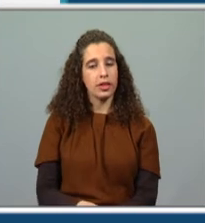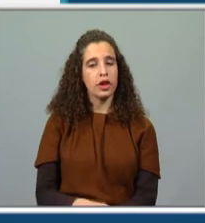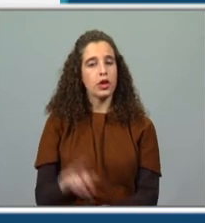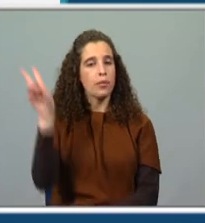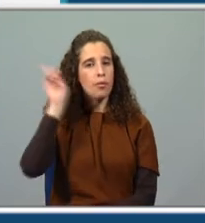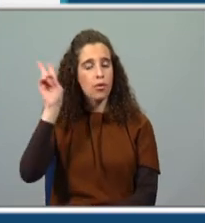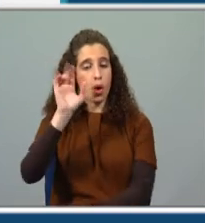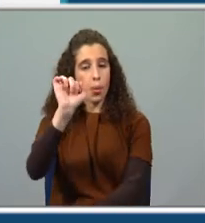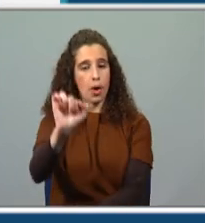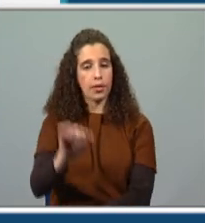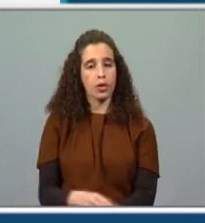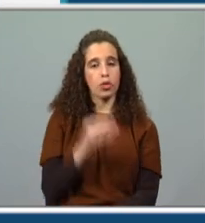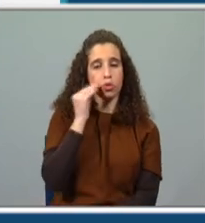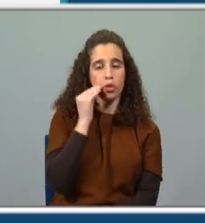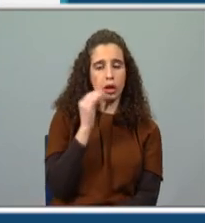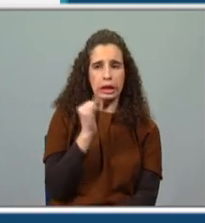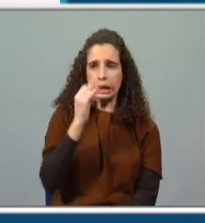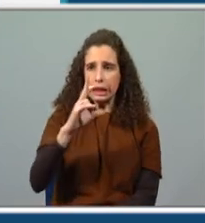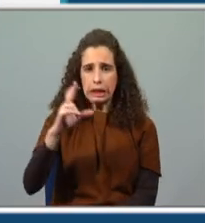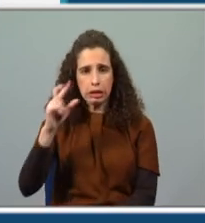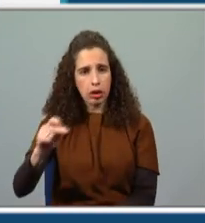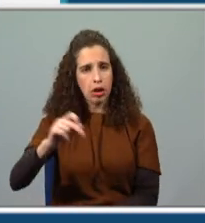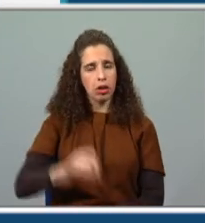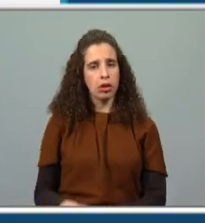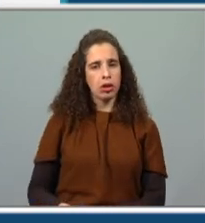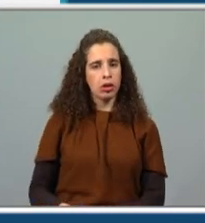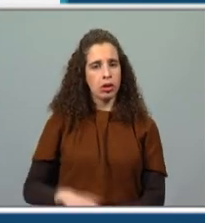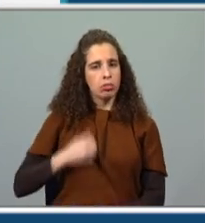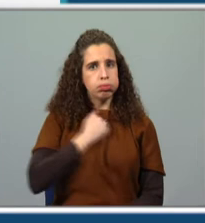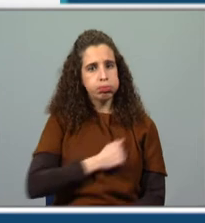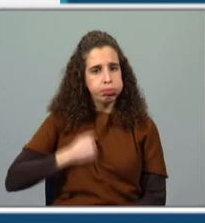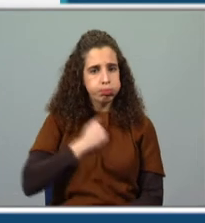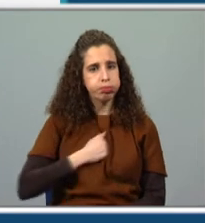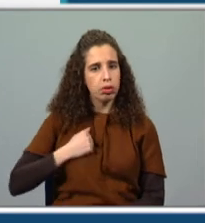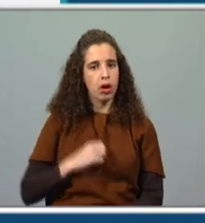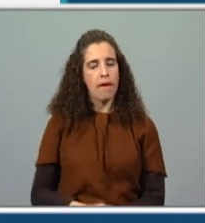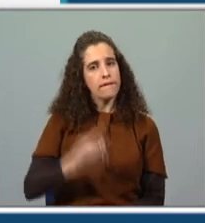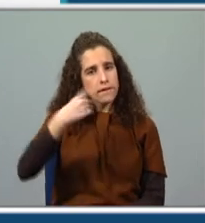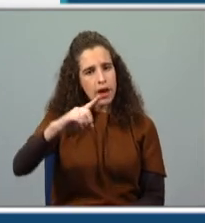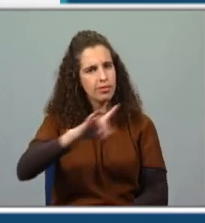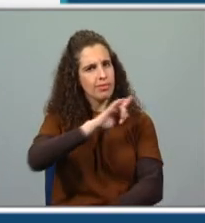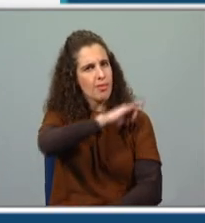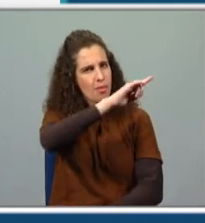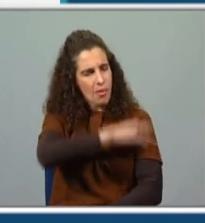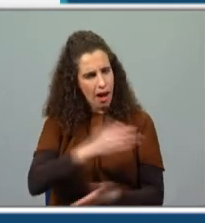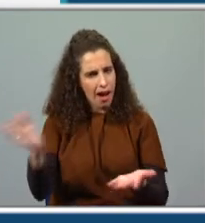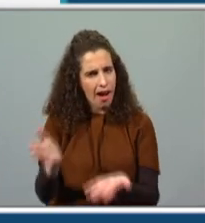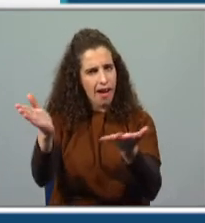seus valores como ir para irritação Ou vamos para encorajamento repara que são 你的價值觀喜歡去刺激或讓我們去鼓勵一下，他們是